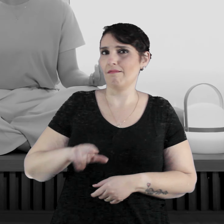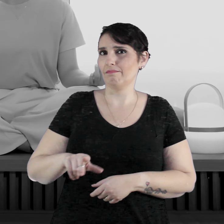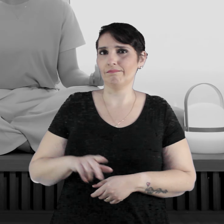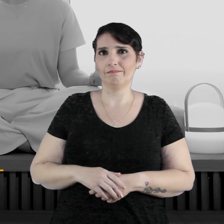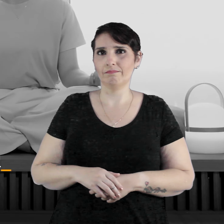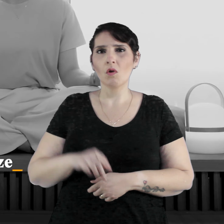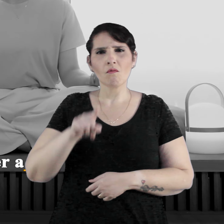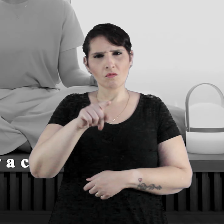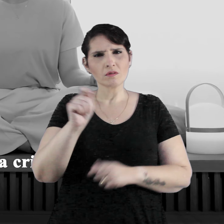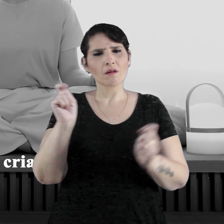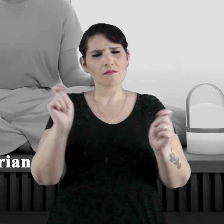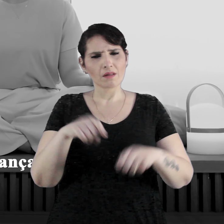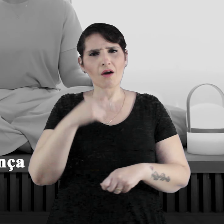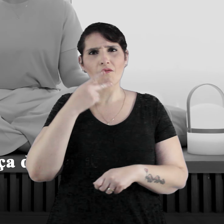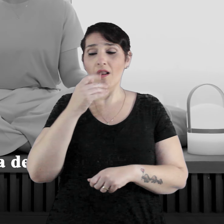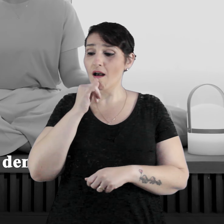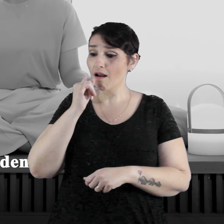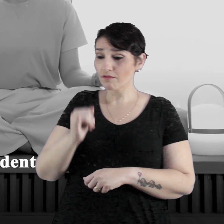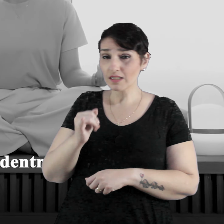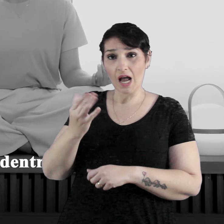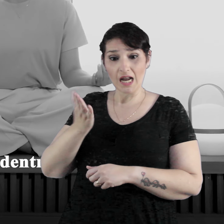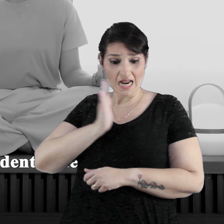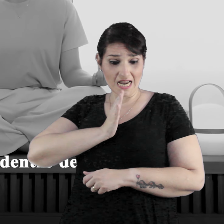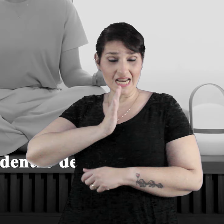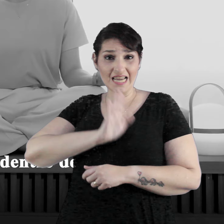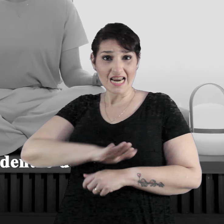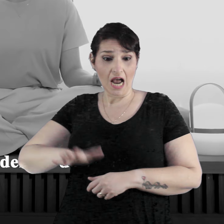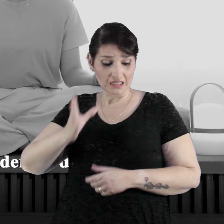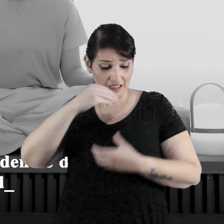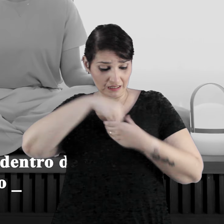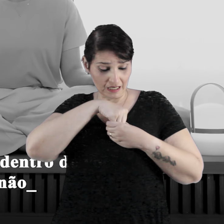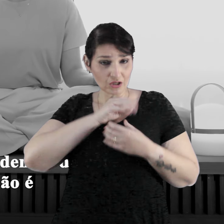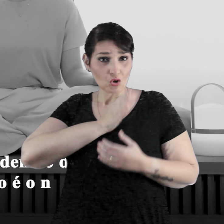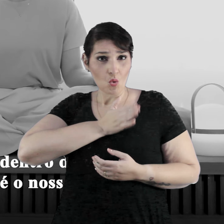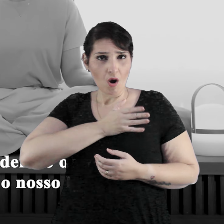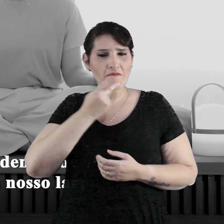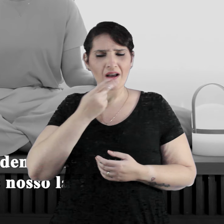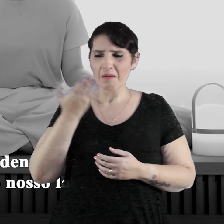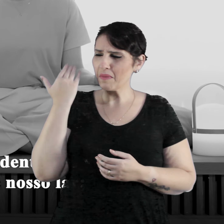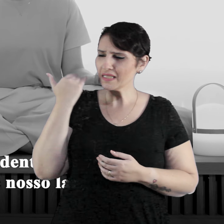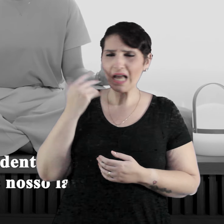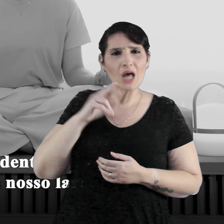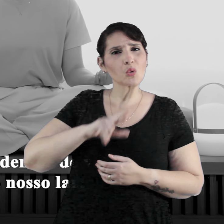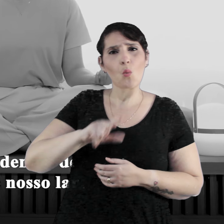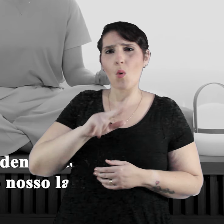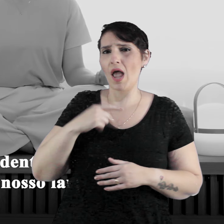Você pode dizer a criança dentro de você que o passado não é o nosso lar.